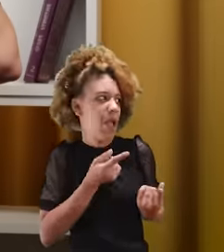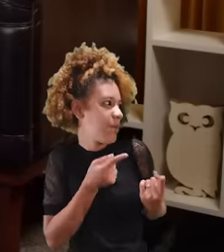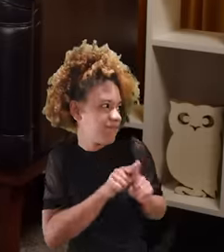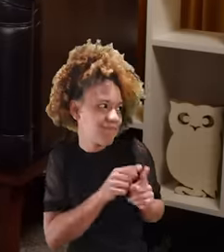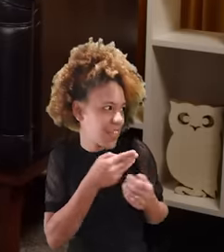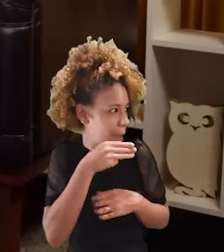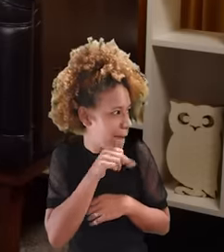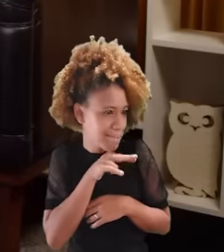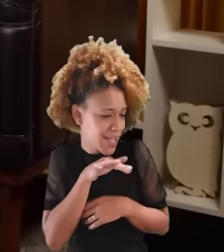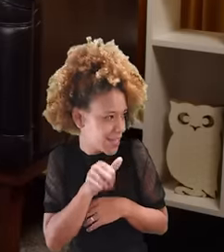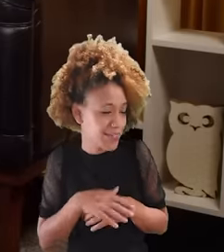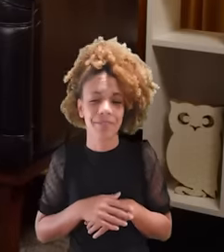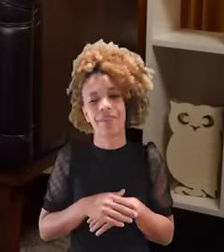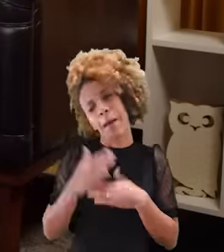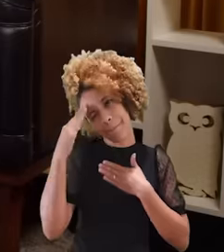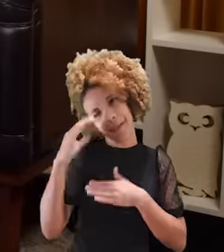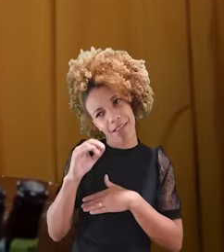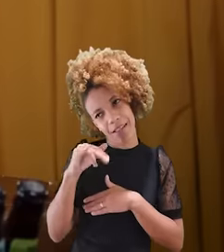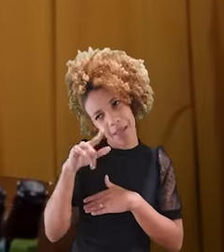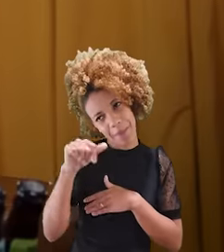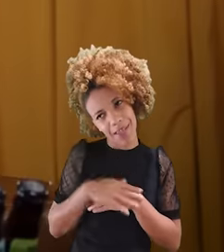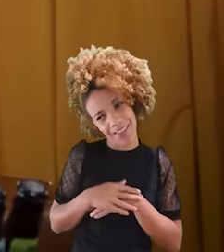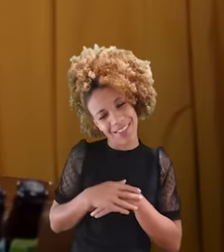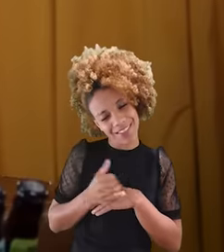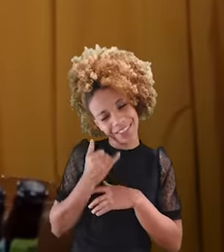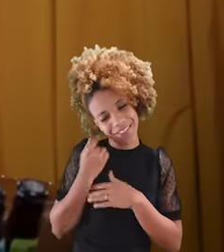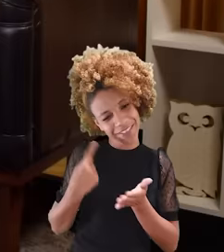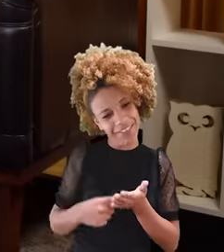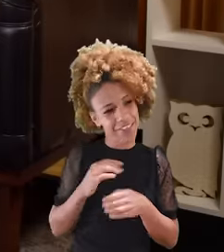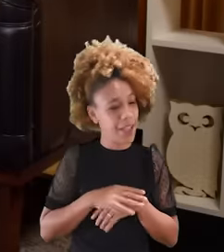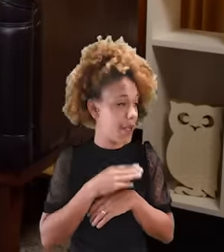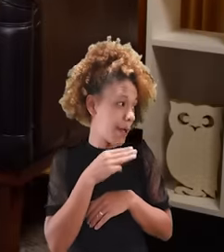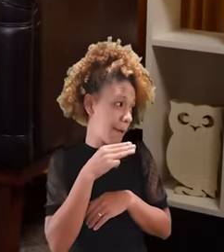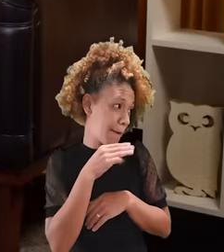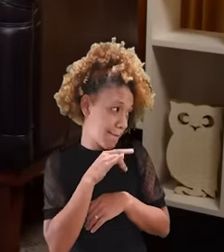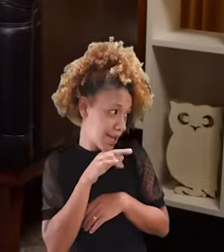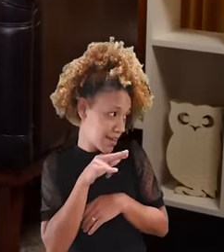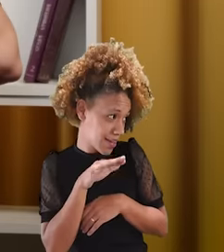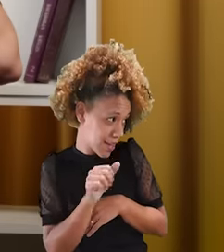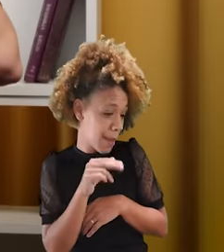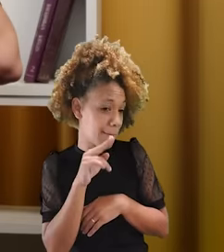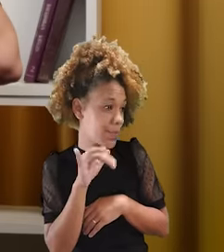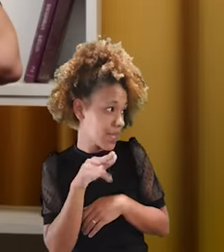a Maria Obrigada Camila que fez contato sabe quem a Maria vê isso sem sacanagem a minha mãe a minha